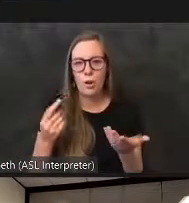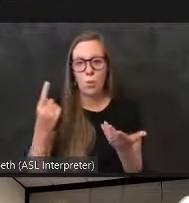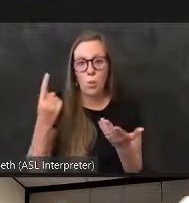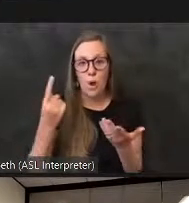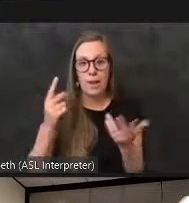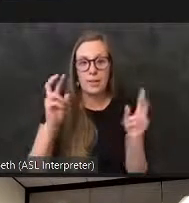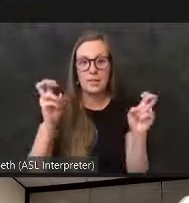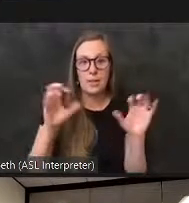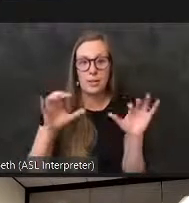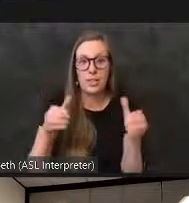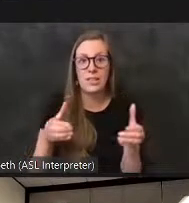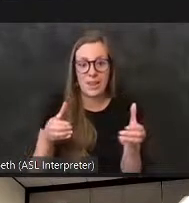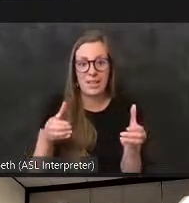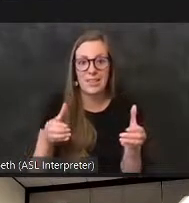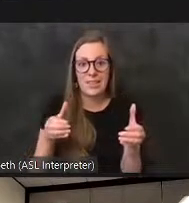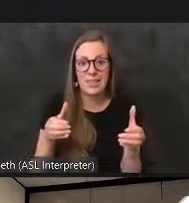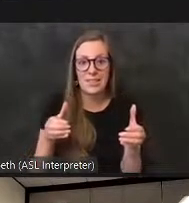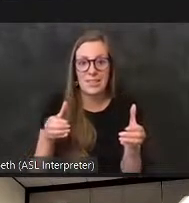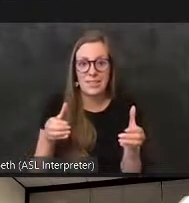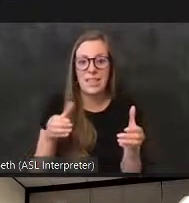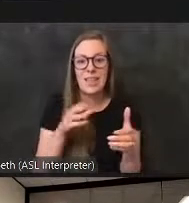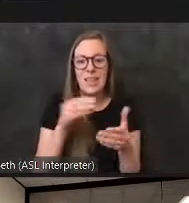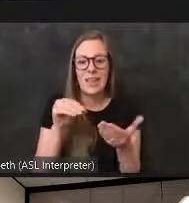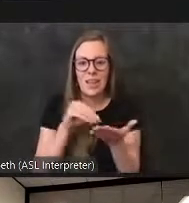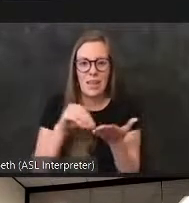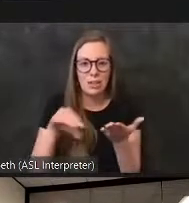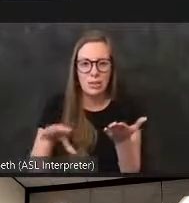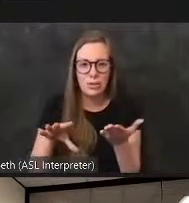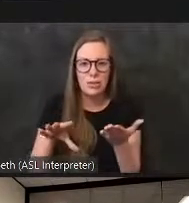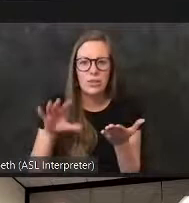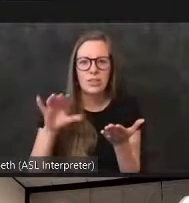clases de una única materia y estudiantes que